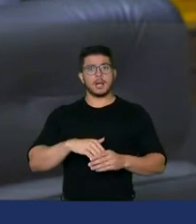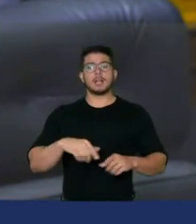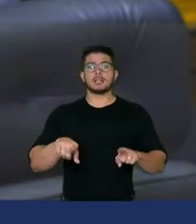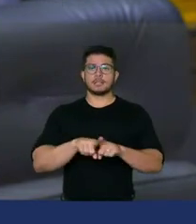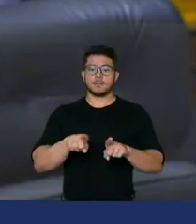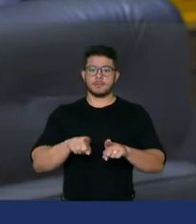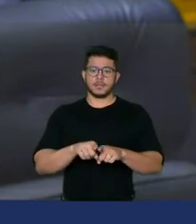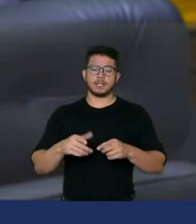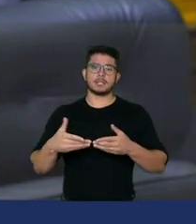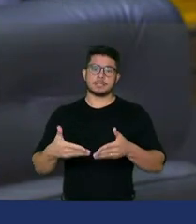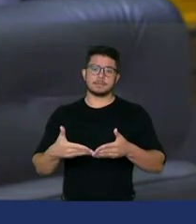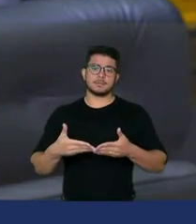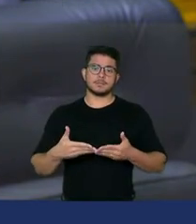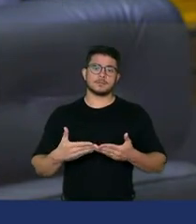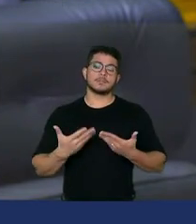RECURSO QUE TERÁMAIORIA AQUI CONTRA, MAS EU QUERO DIZER QUE